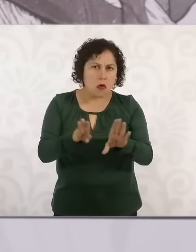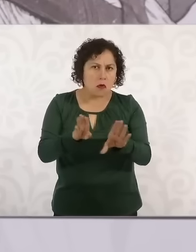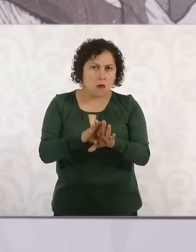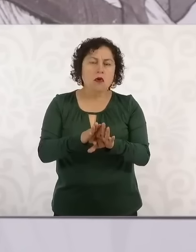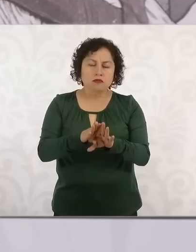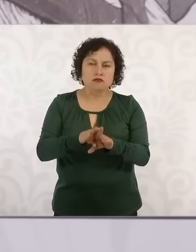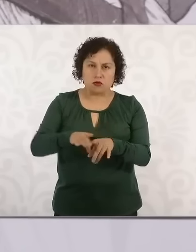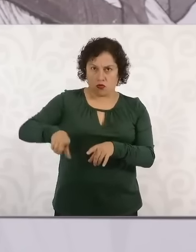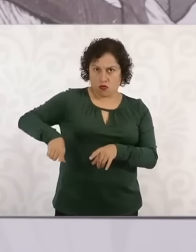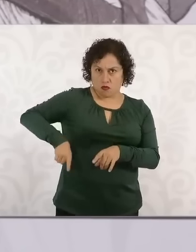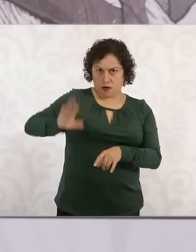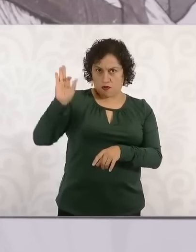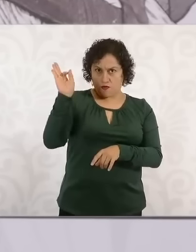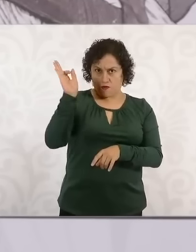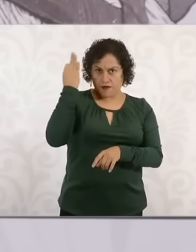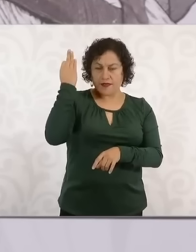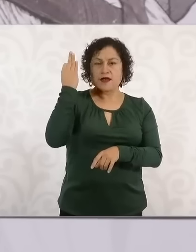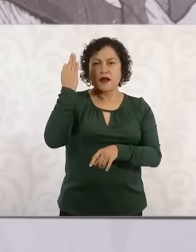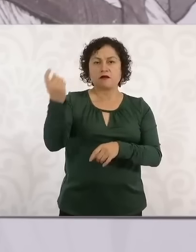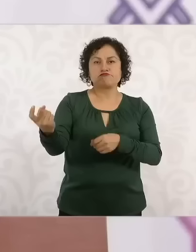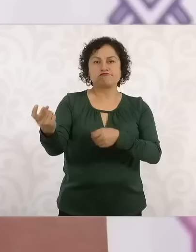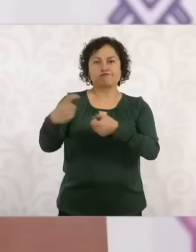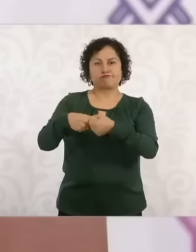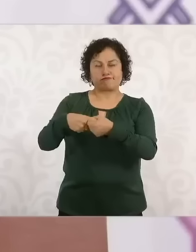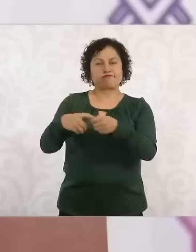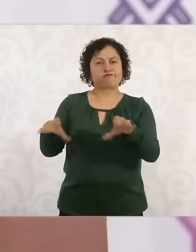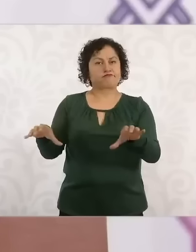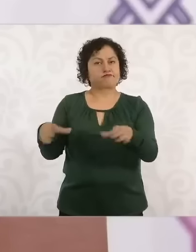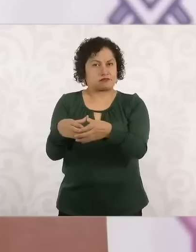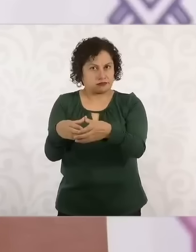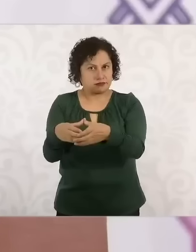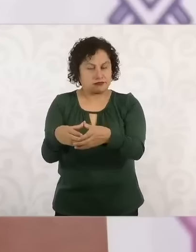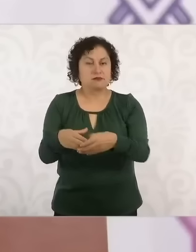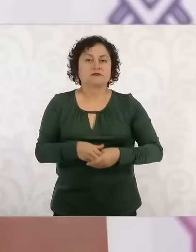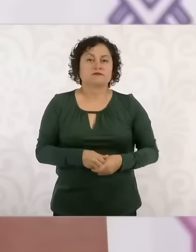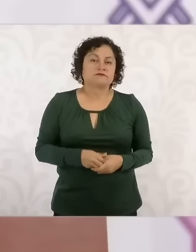incorporó a todos los sistemas estatales y se hace pues de manera muy eficiente.